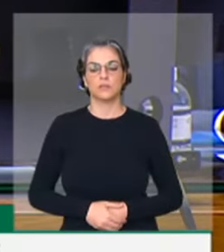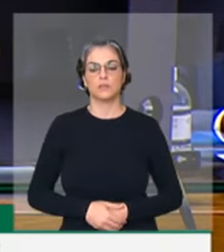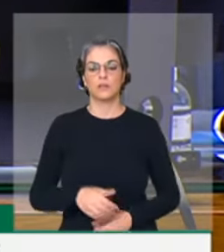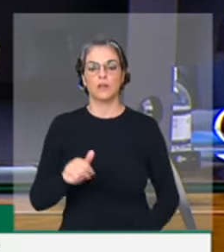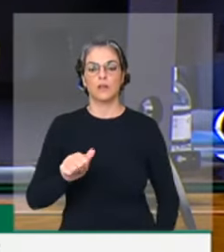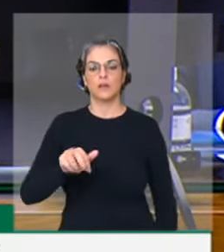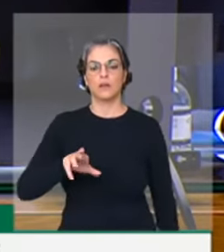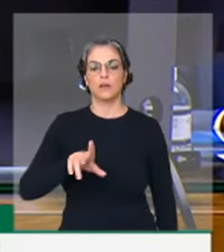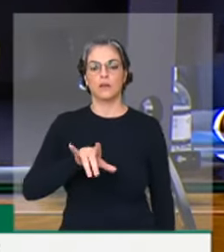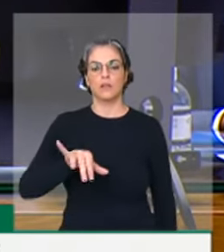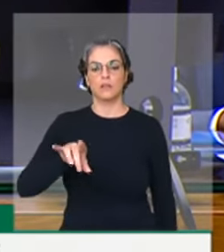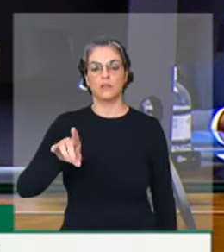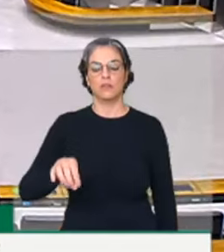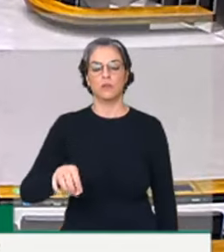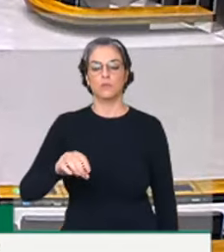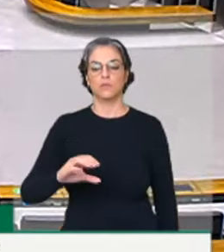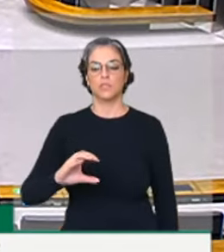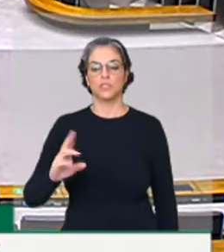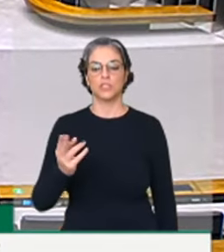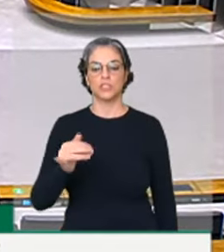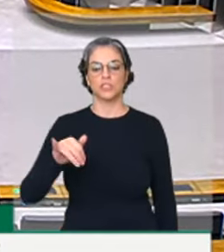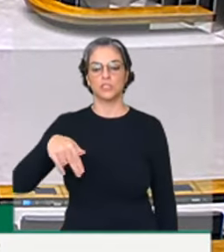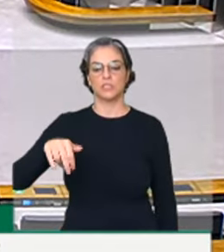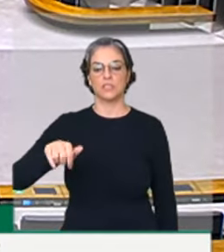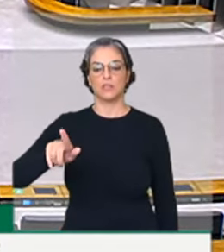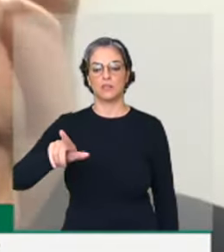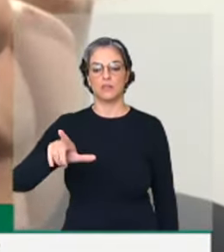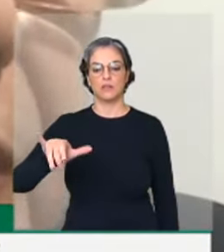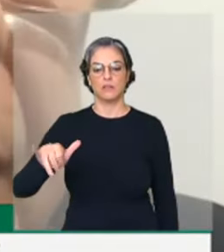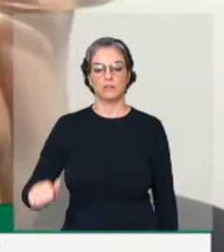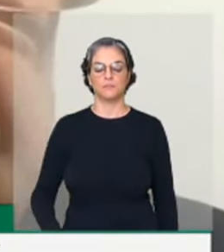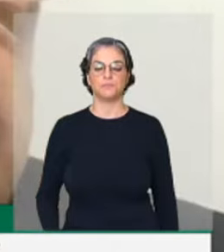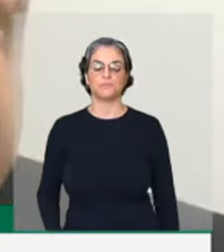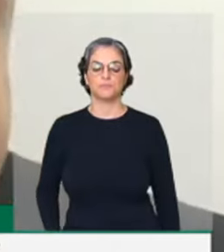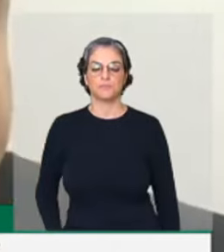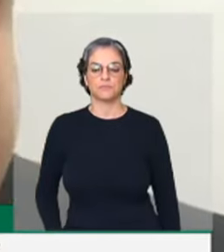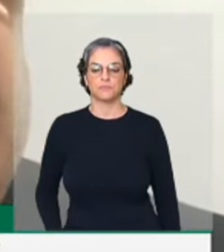PRESIDENTE... SENHORAS E SENHORES PARLAMENTARES... É